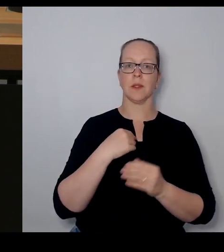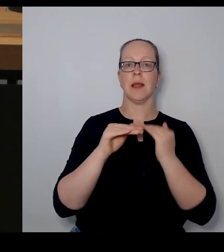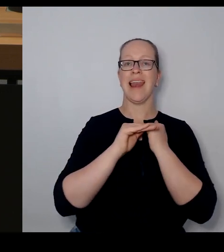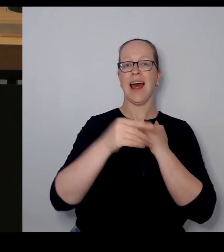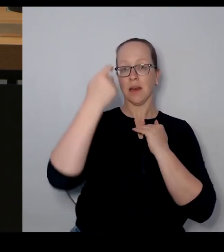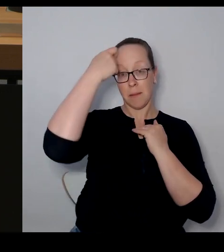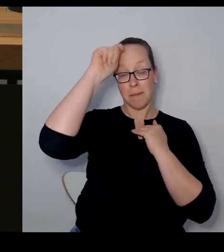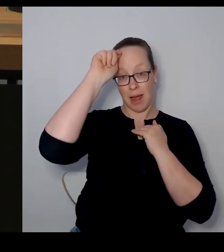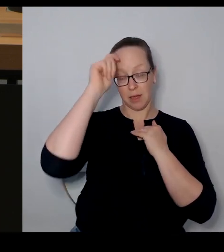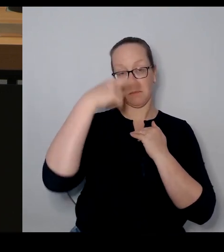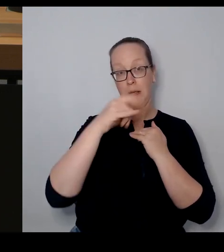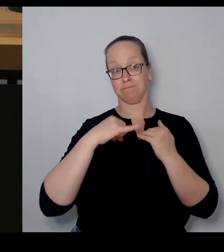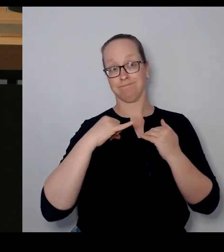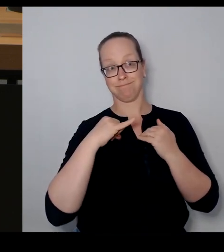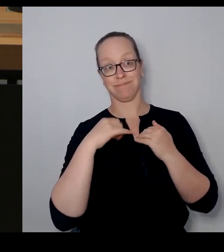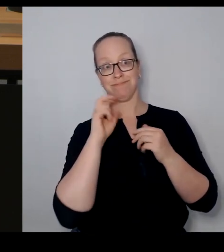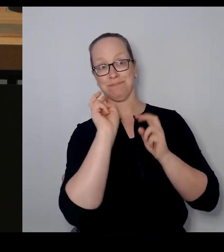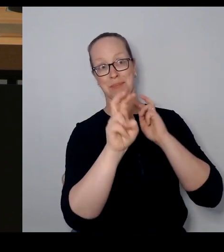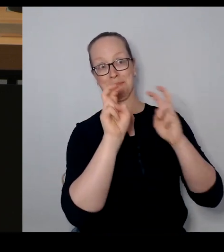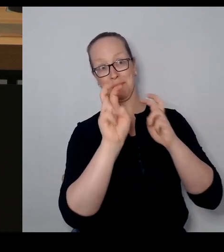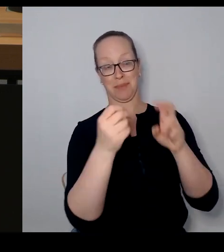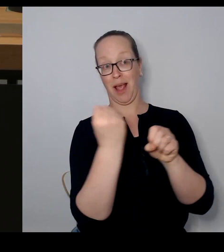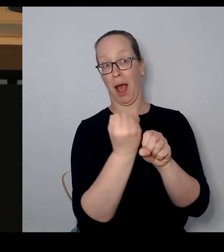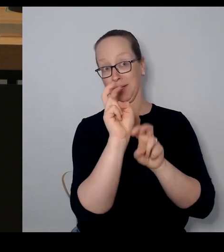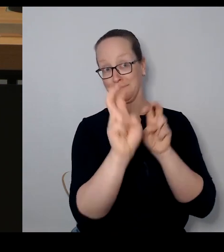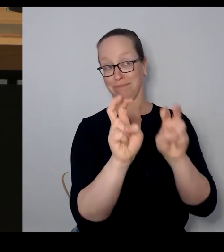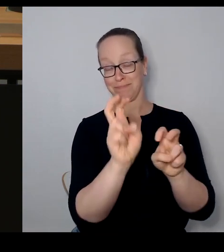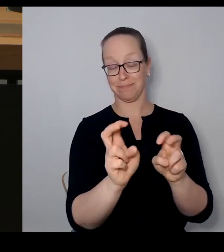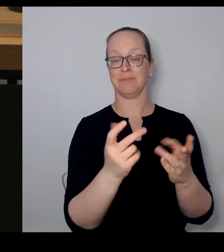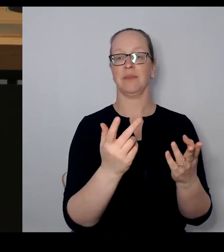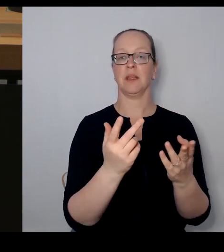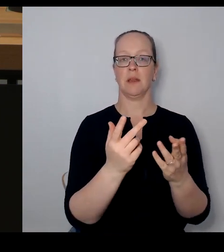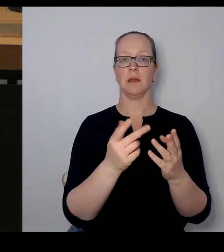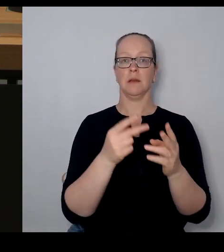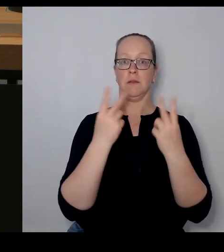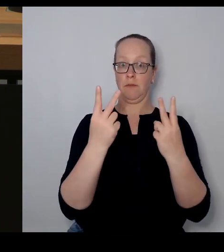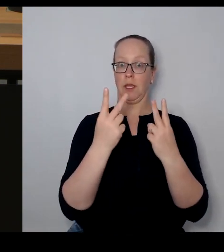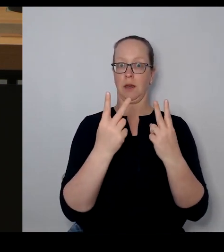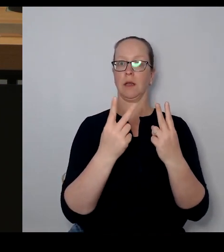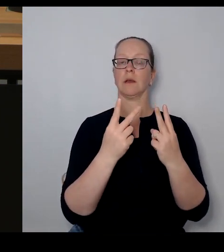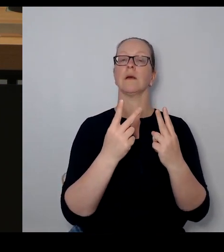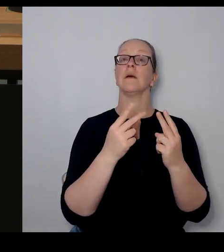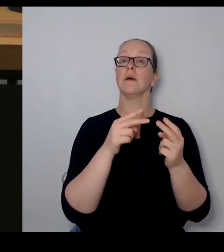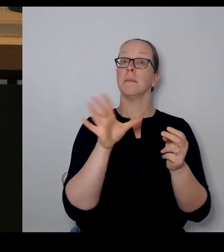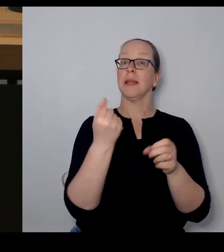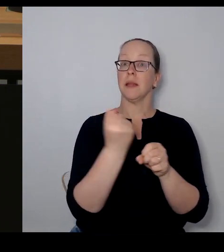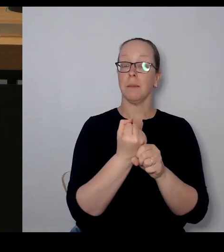ausreichend kompetente Mitarbeiter verfügen. Sie dient zudem dazu, den starken Konkurrenzdruck des öffentlichen